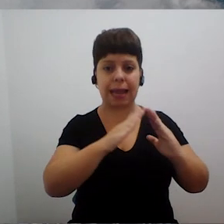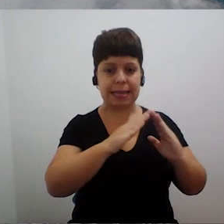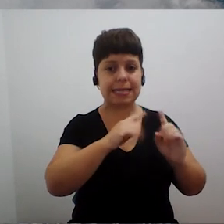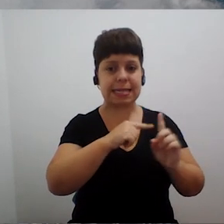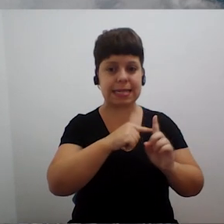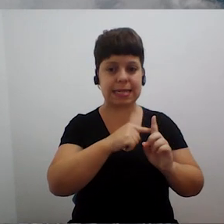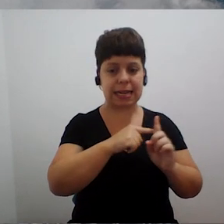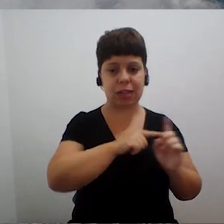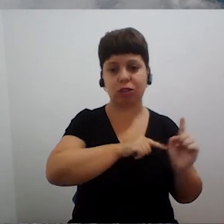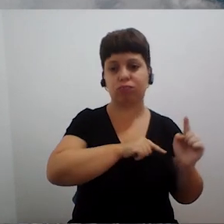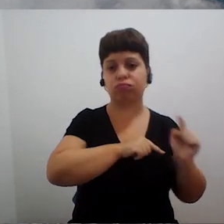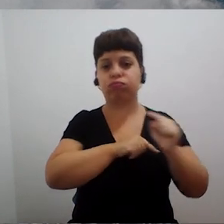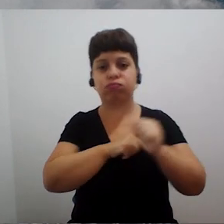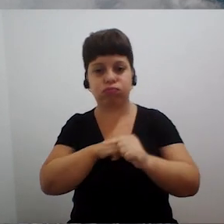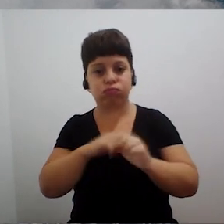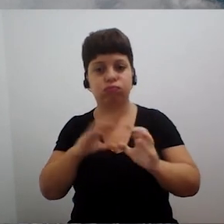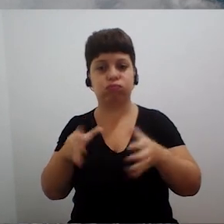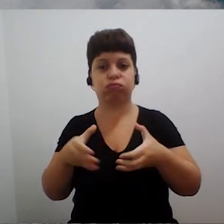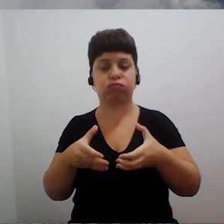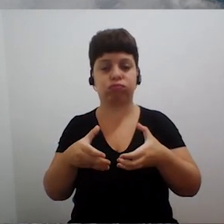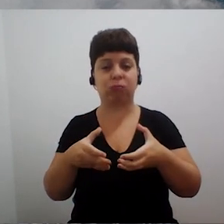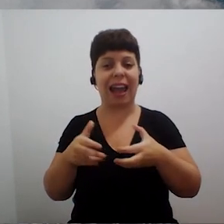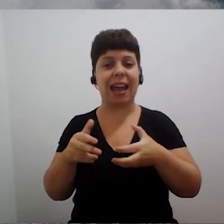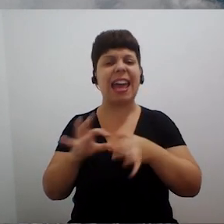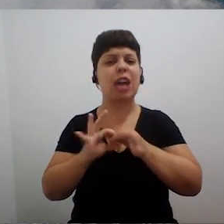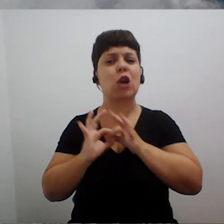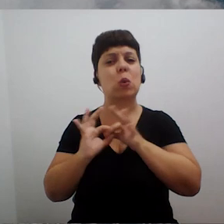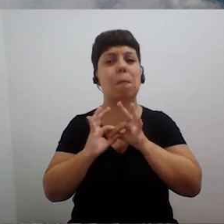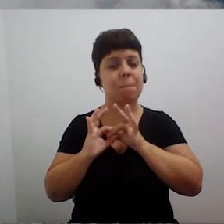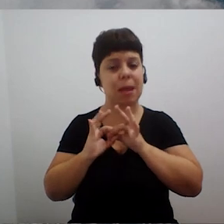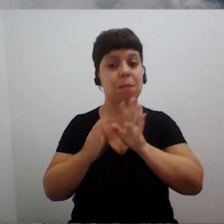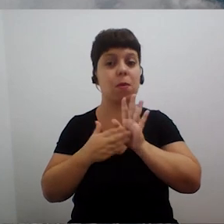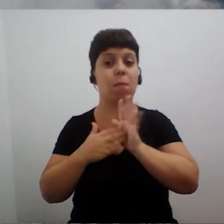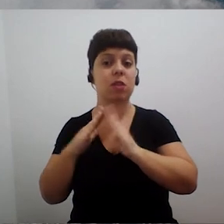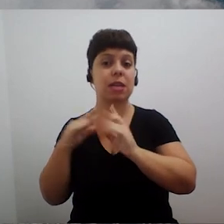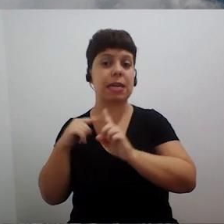das iniciativas ecumênicas propostas pelas igrejas evangélicas. O que é ecumenismo?